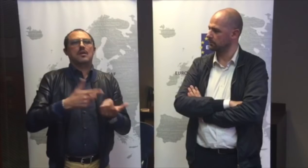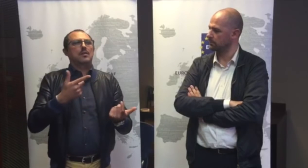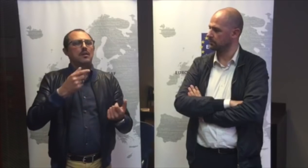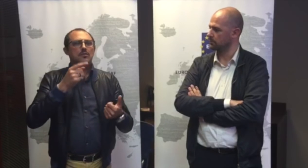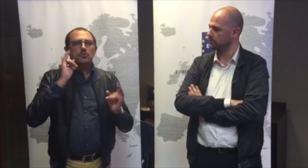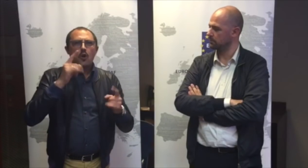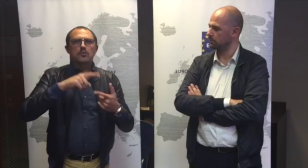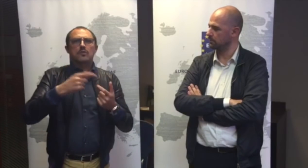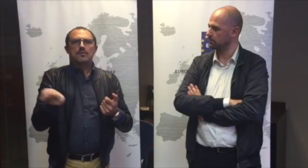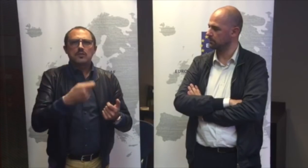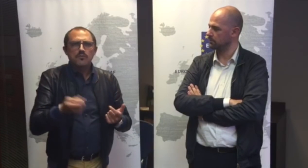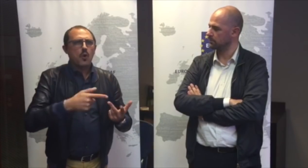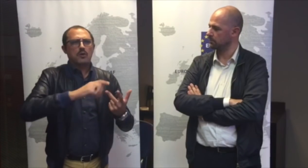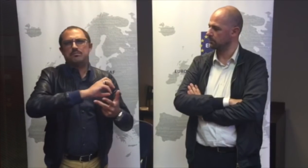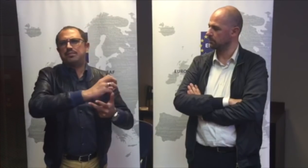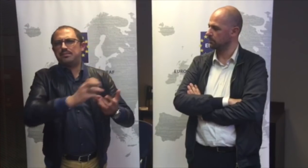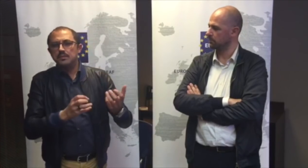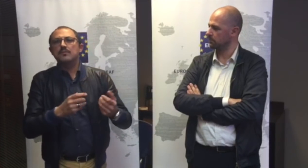chiamando l'ospedale, vigili del fuoco e tanto altro.